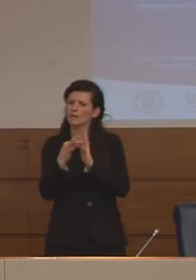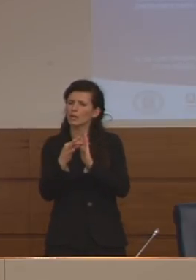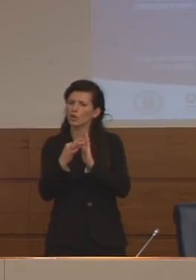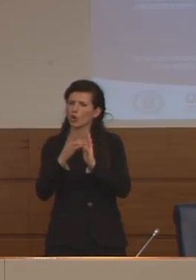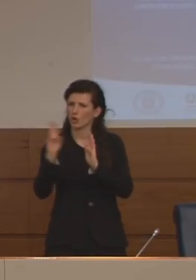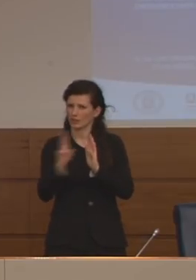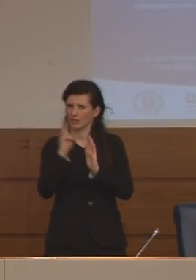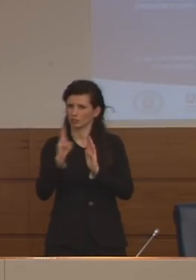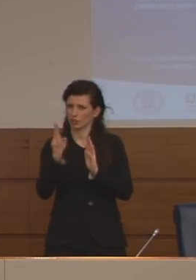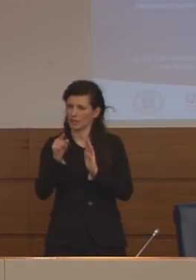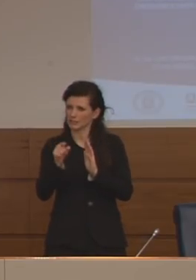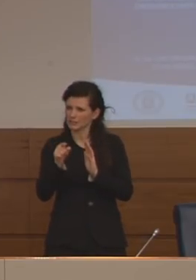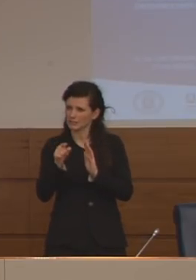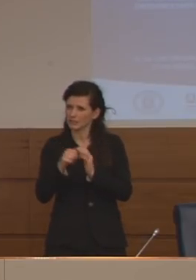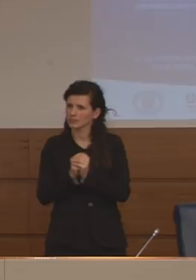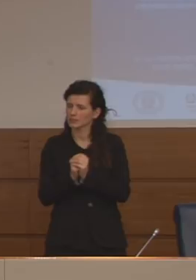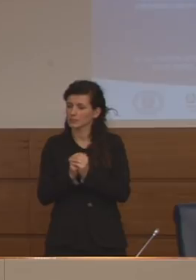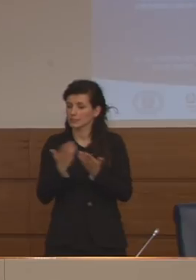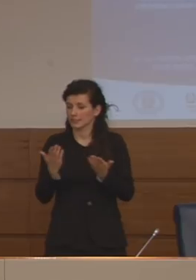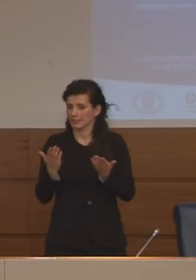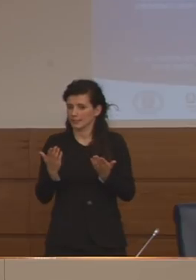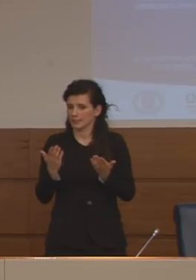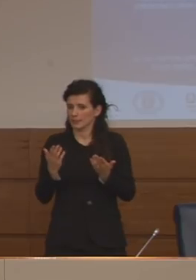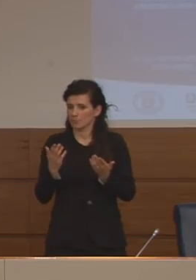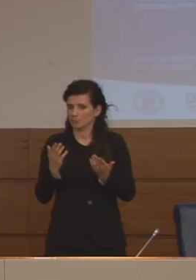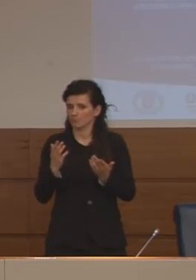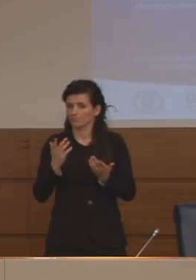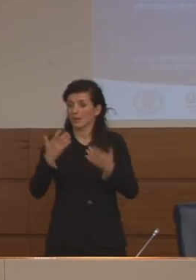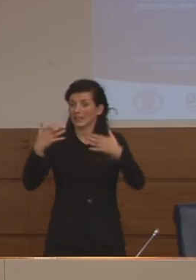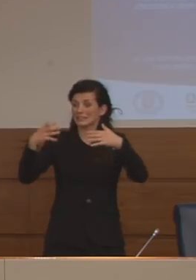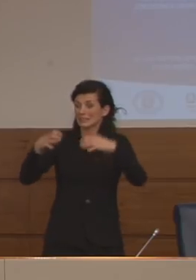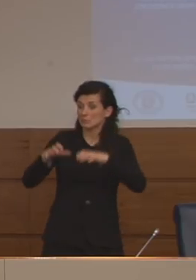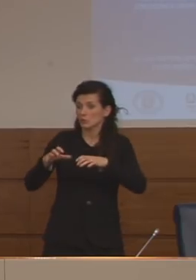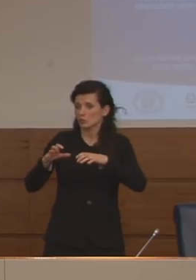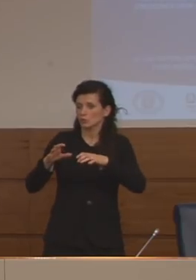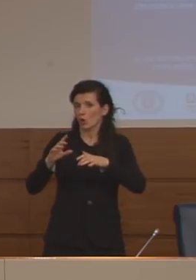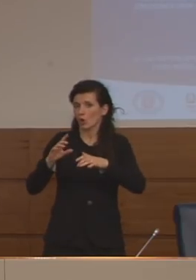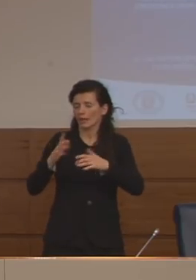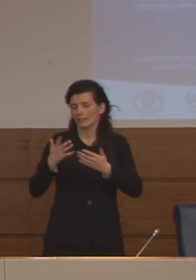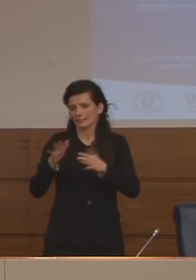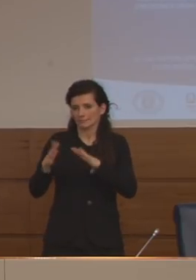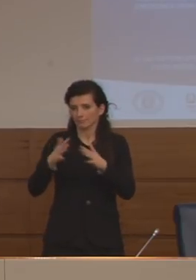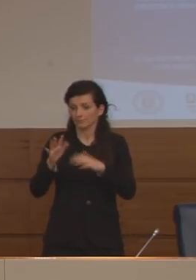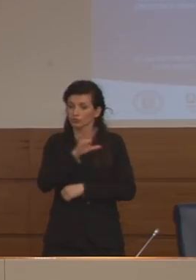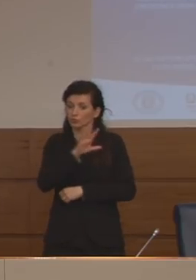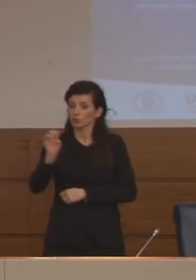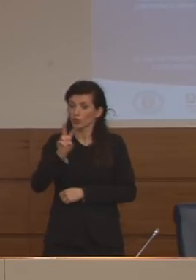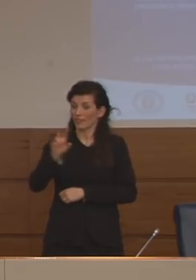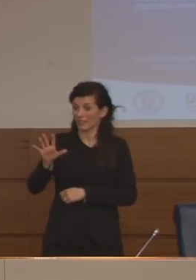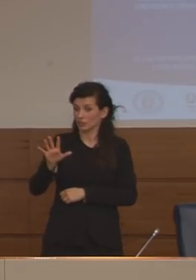insomma, in buona diminuzione. Sono 525 e non vedevamo questo dato da, dicevamo,